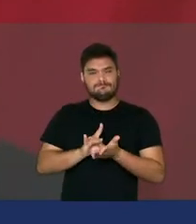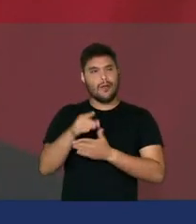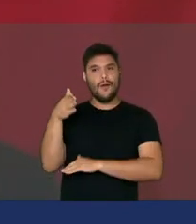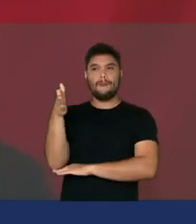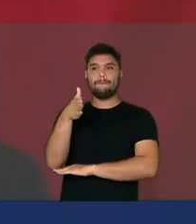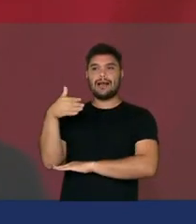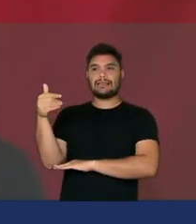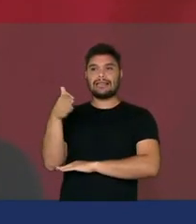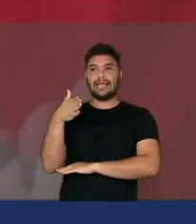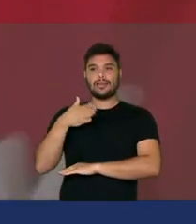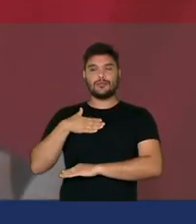EU SOU GAÚCHO DA GEMA, ESTÁ AQUI A BANDEIRA DO RIO GRANDE,